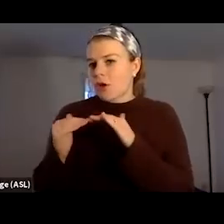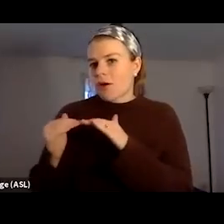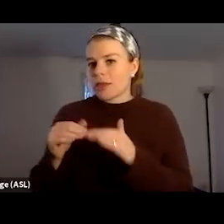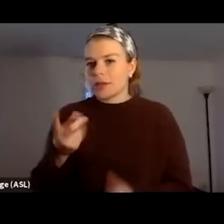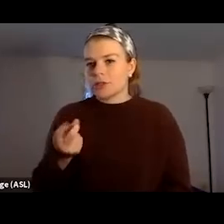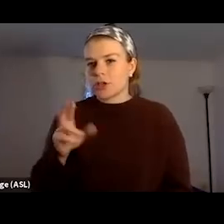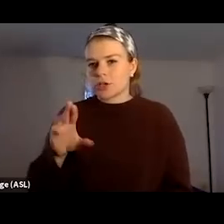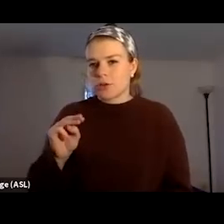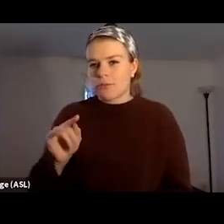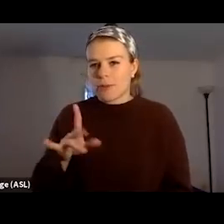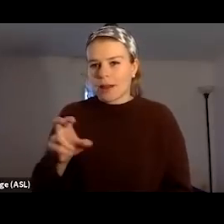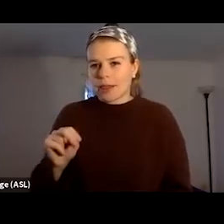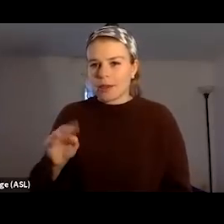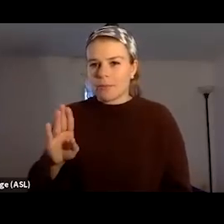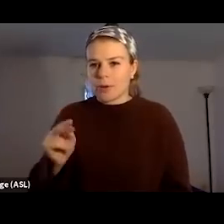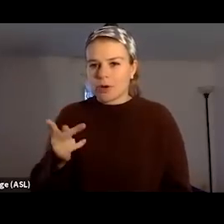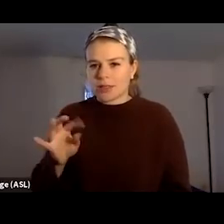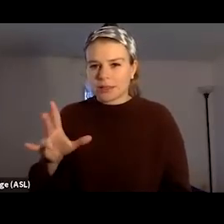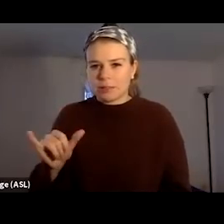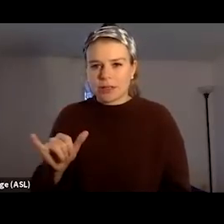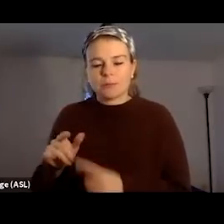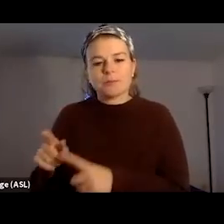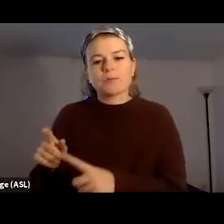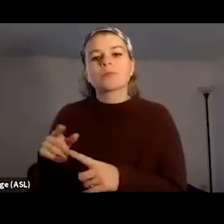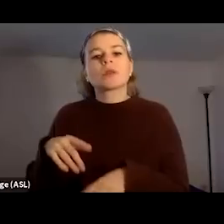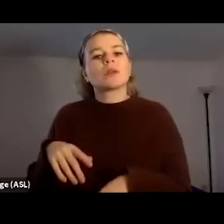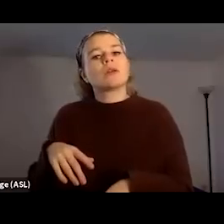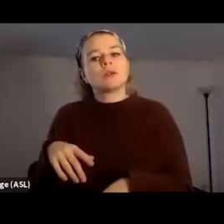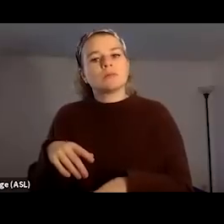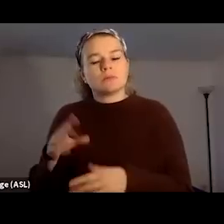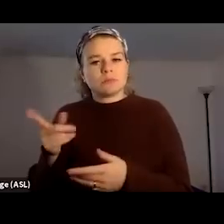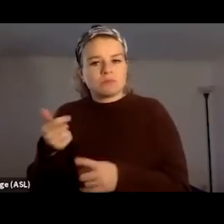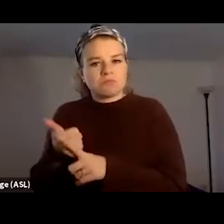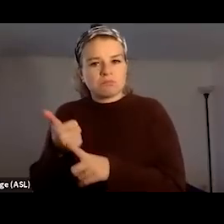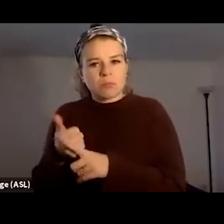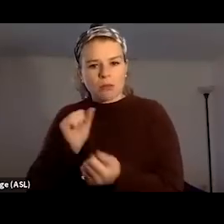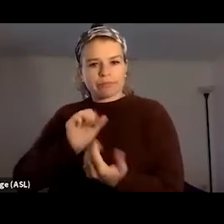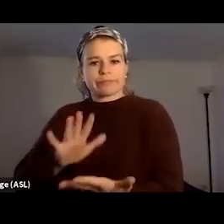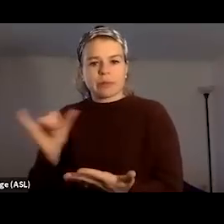en el Centro de Salud Mental de Connecticut en New Haven enfrentaba un problema similar en su trabajo